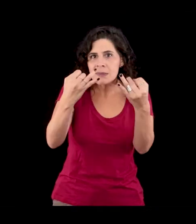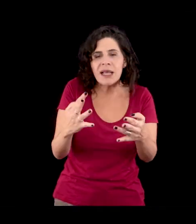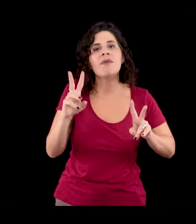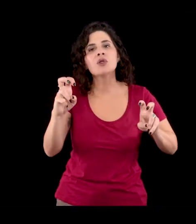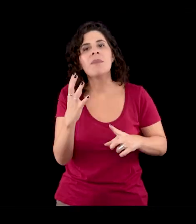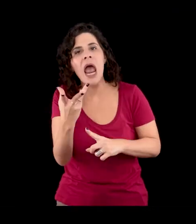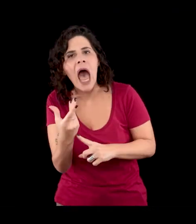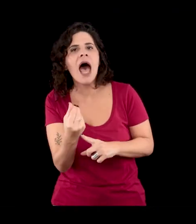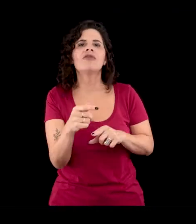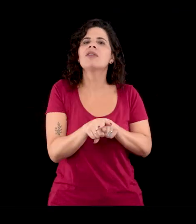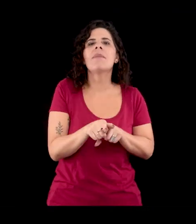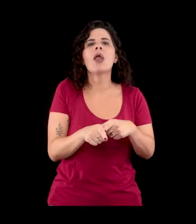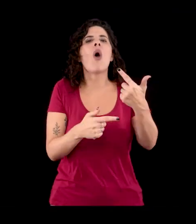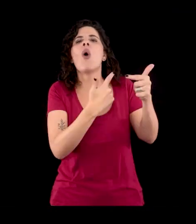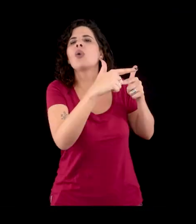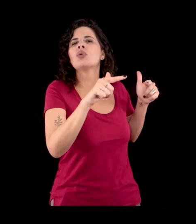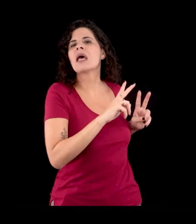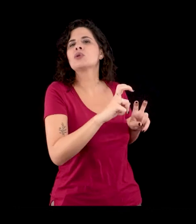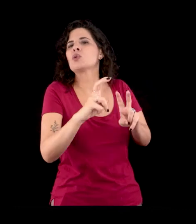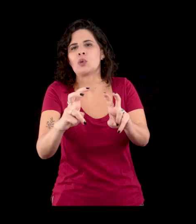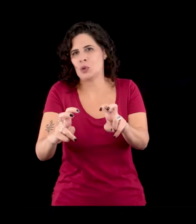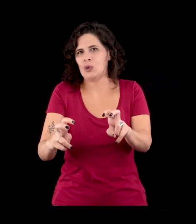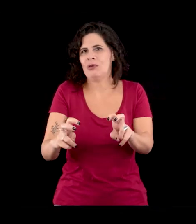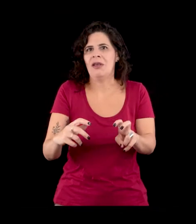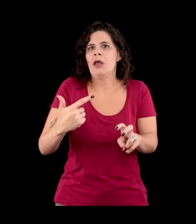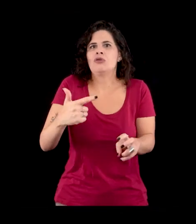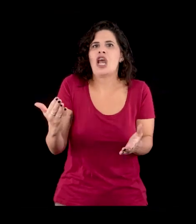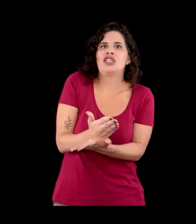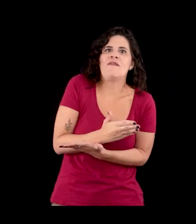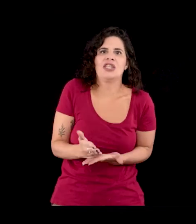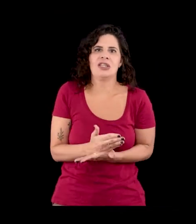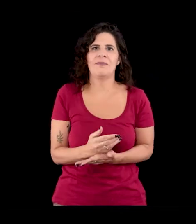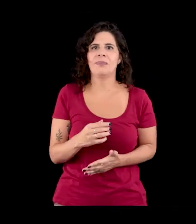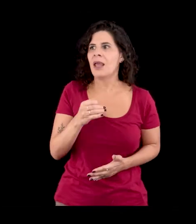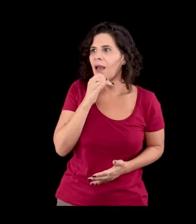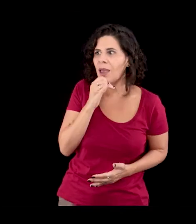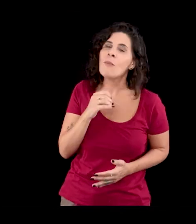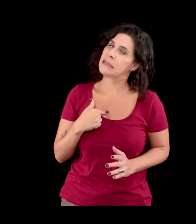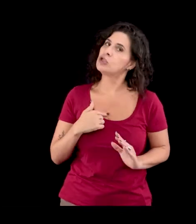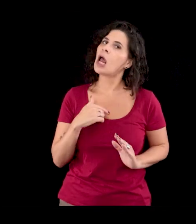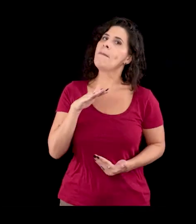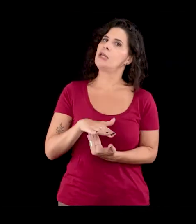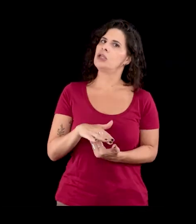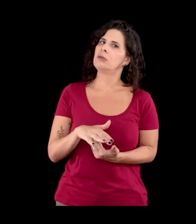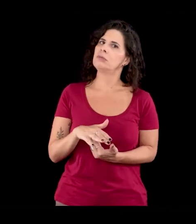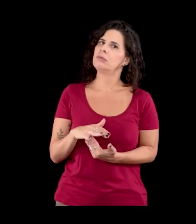A gente falava de arte e depois falava... era amigo. Eu tinha um critério, não tinha mais artistas do que podia trabalhar –